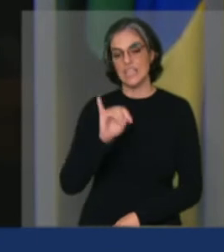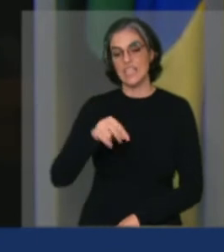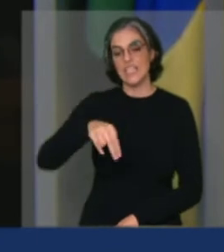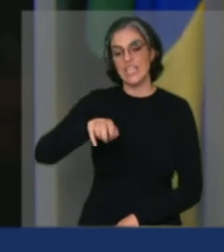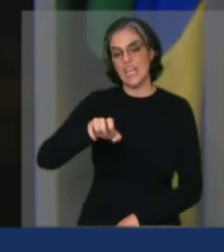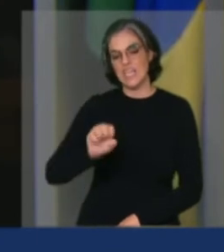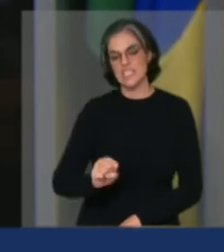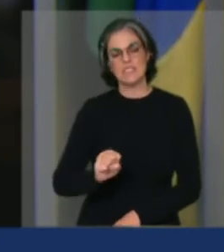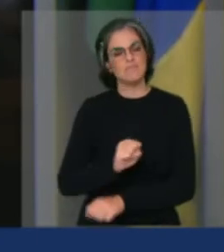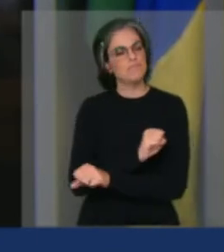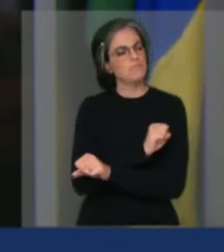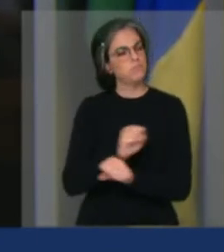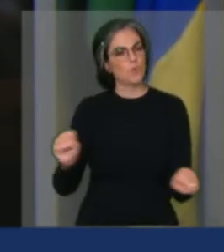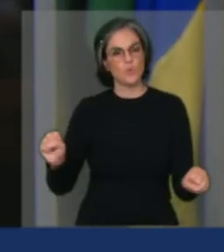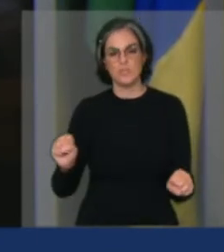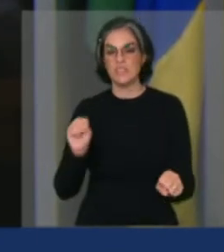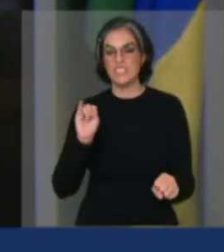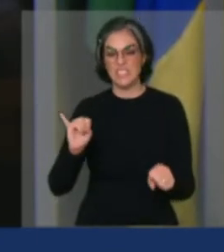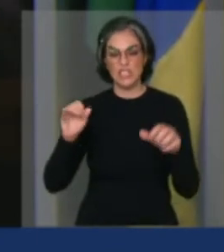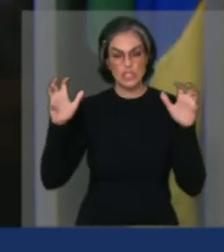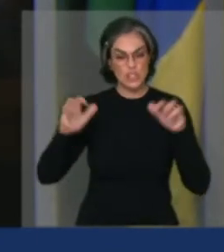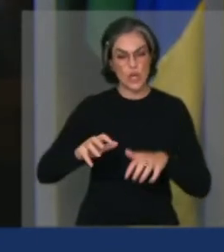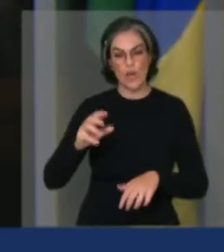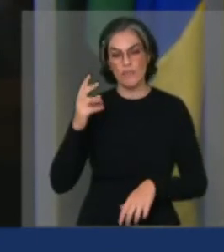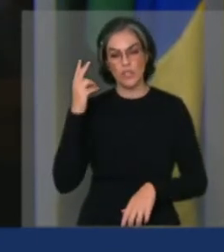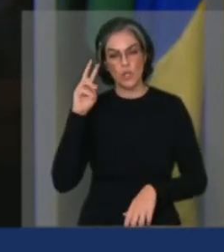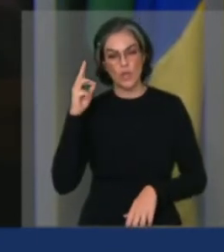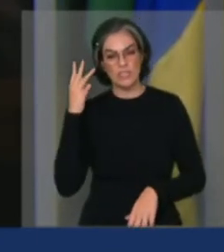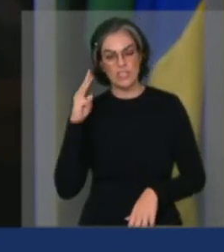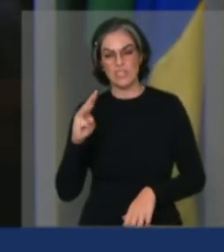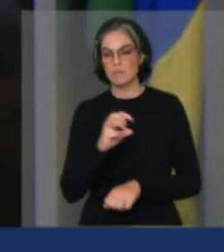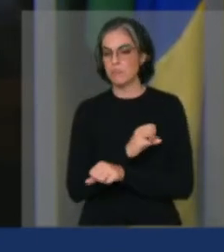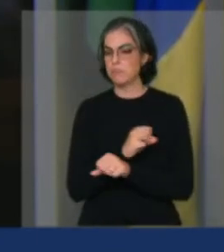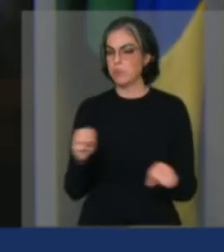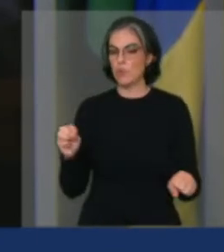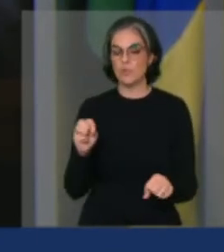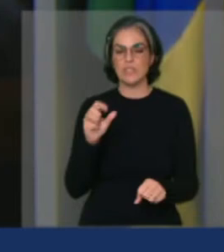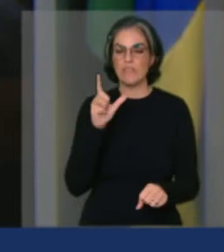MIRANDA DO NORTE, A SANTA INES, ESTÁ PRATICAMENTE IN